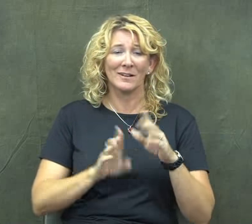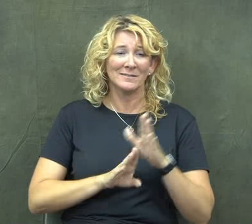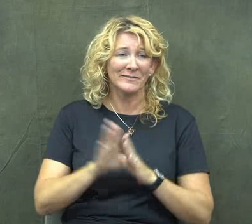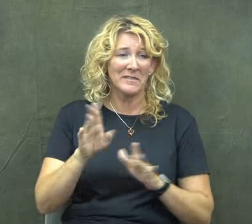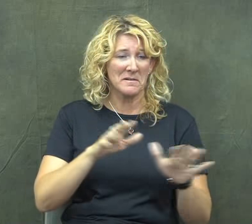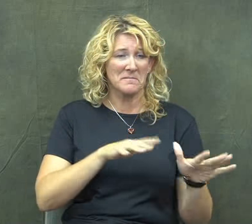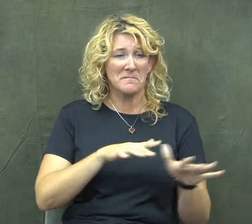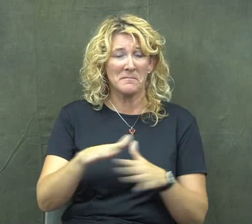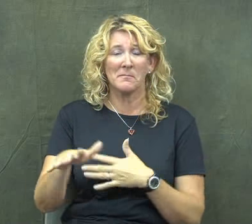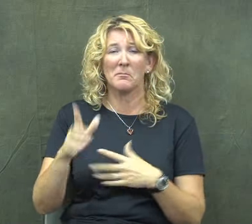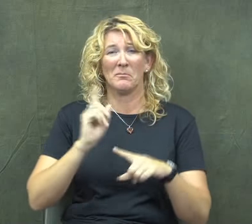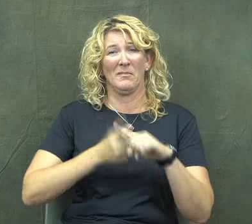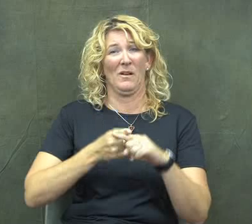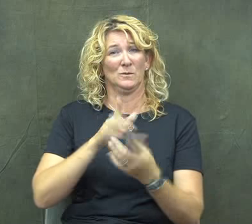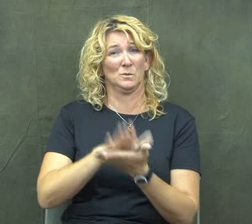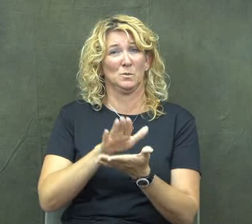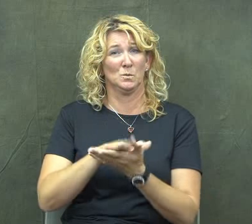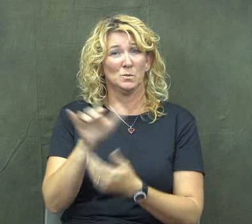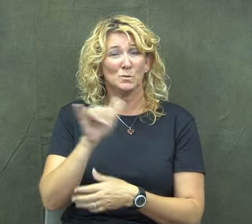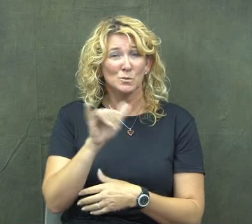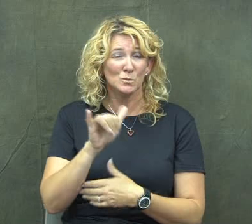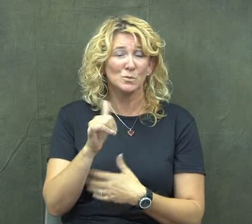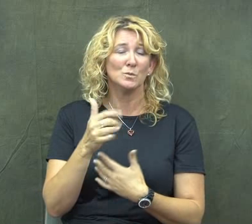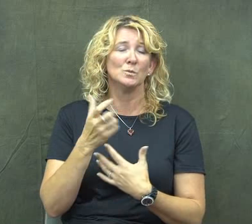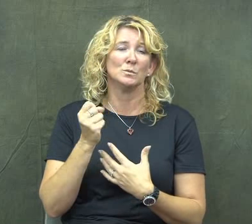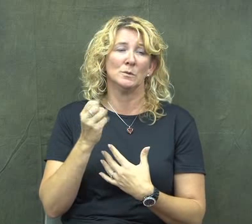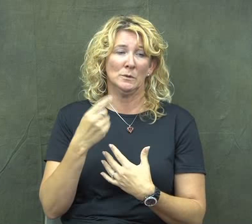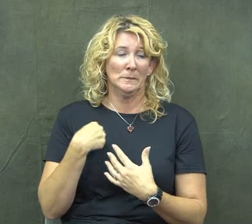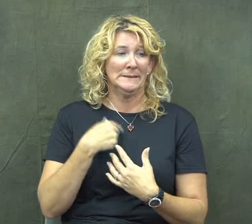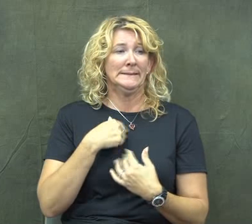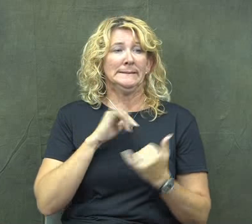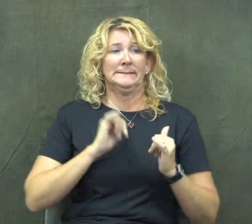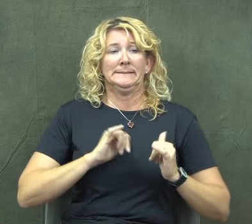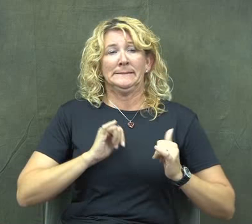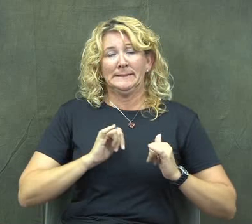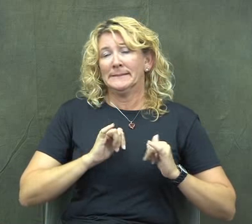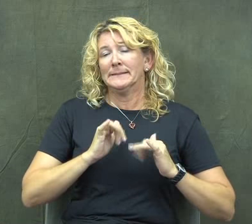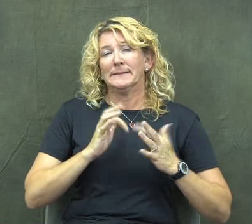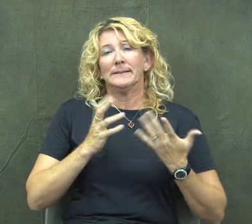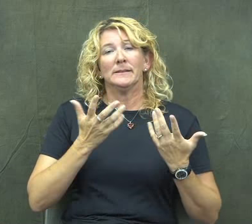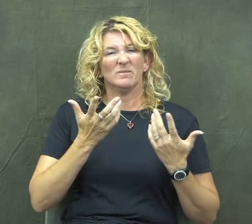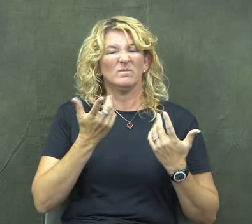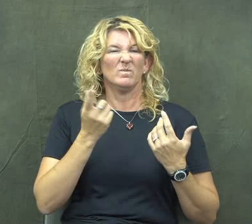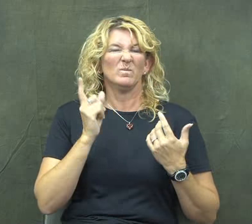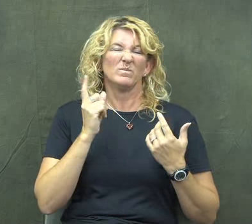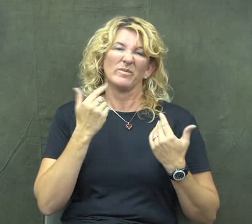tuviera desarrollo social y amistades. Y también, la escuela era importante.